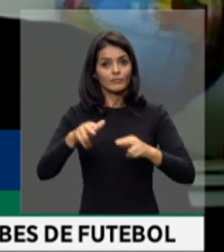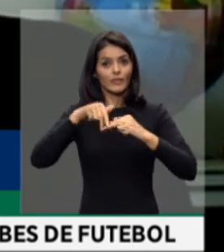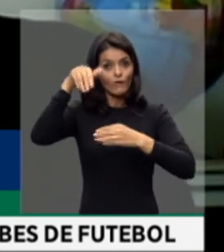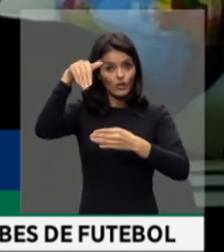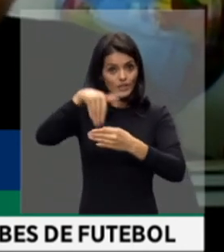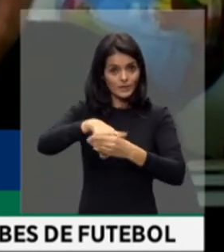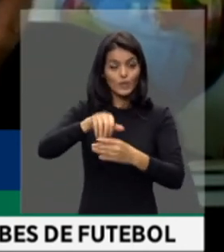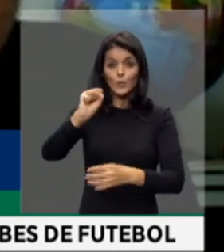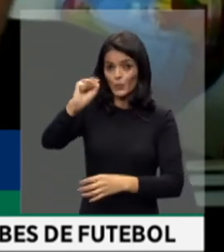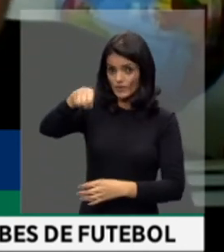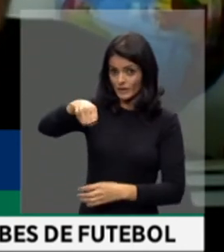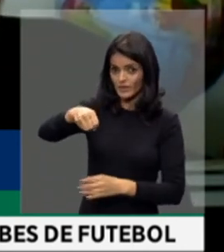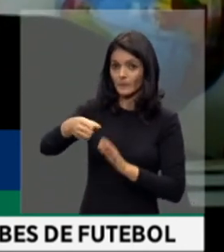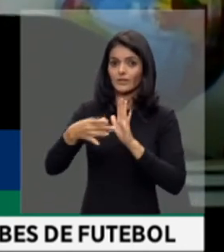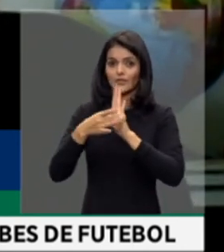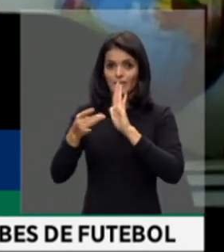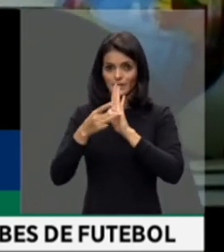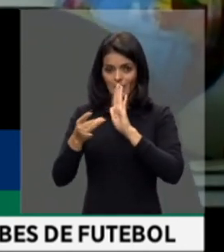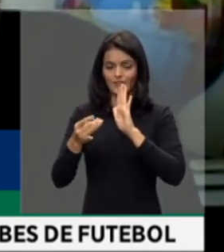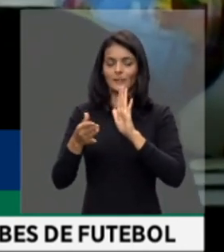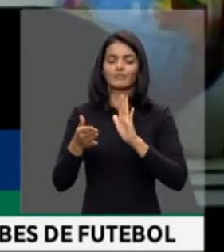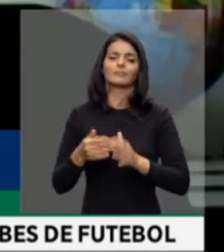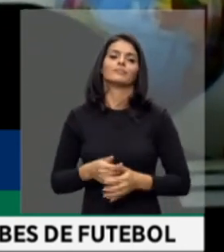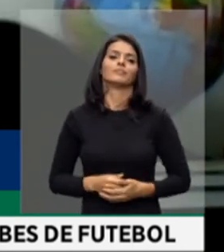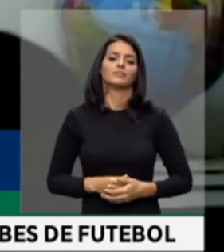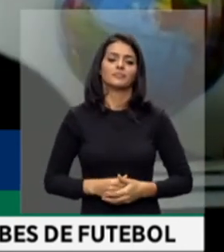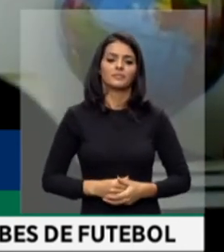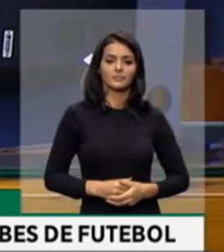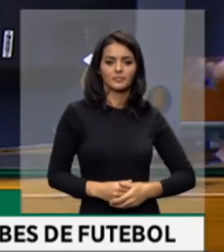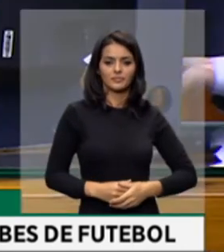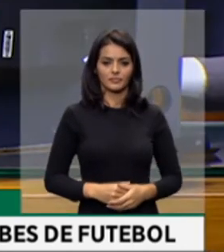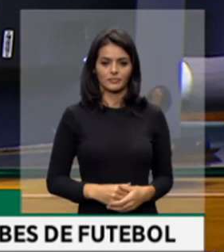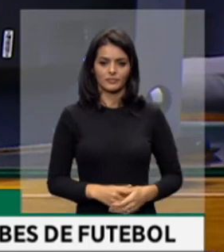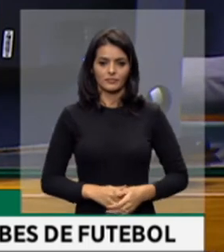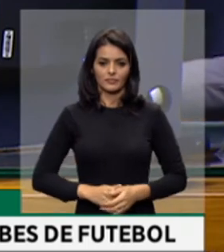RETIROU DA LEI QUE ESTIMULA O ESPORTE NO FUTEBOL, RETIROU O ART. 57 QUE É A ASSISTÊNCIA SOCIAL ESPORTIVA. EU NÃO